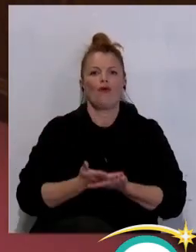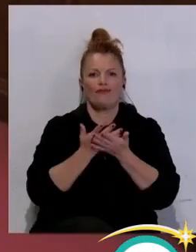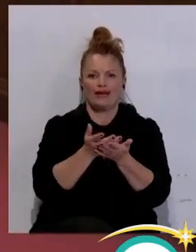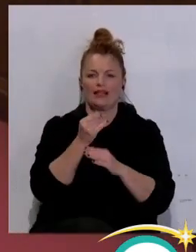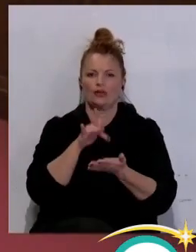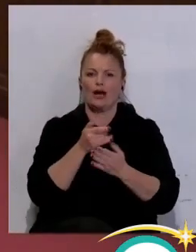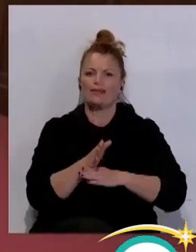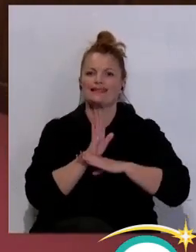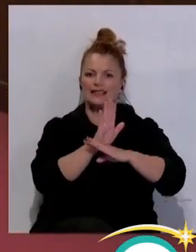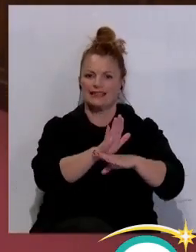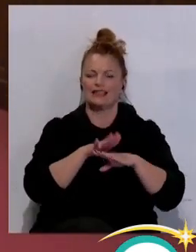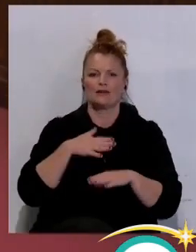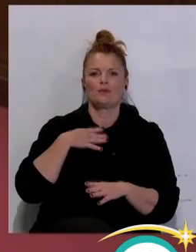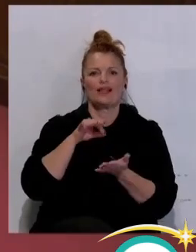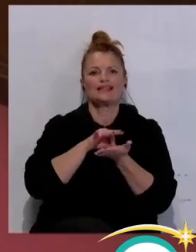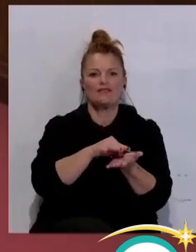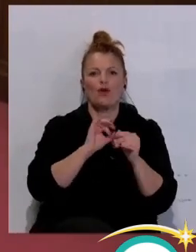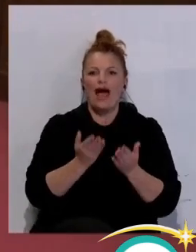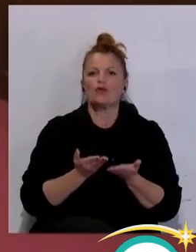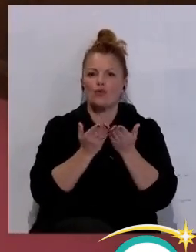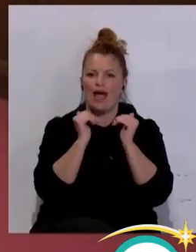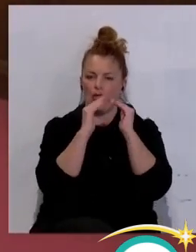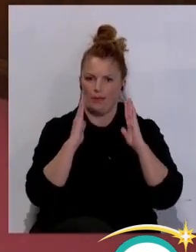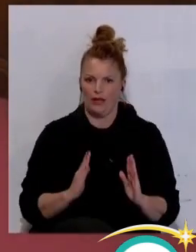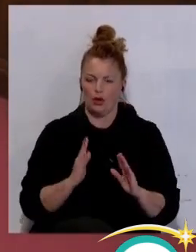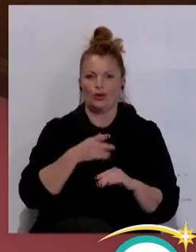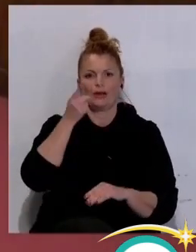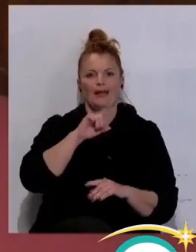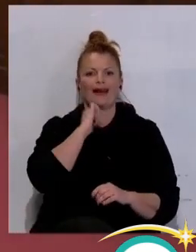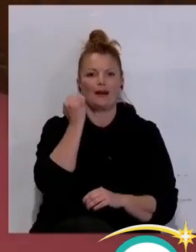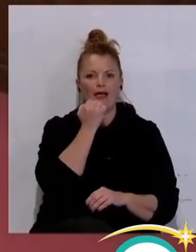declaración de desierto del servicio de ayuda a domicilio también la reclamación al gobierno de